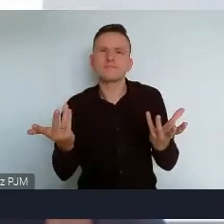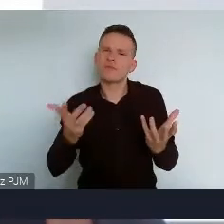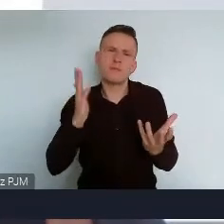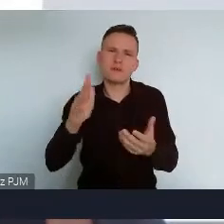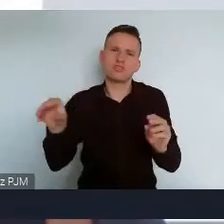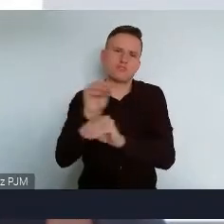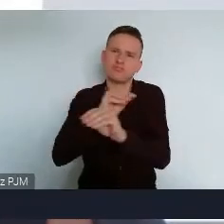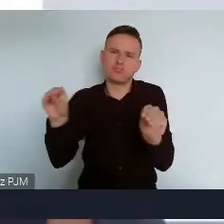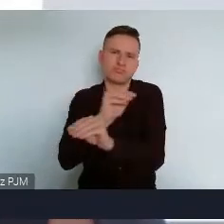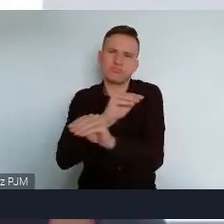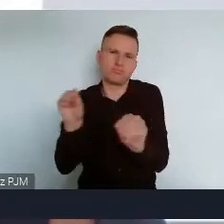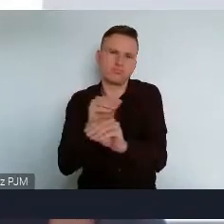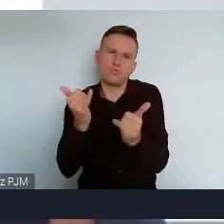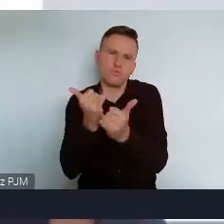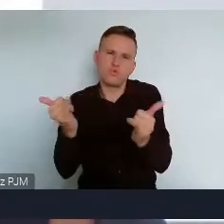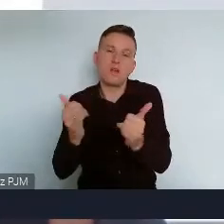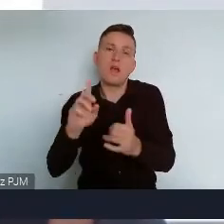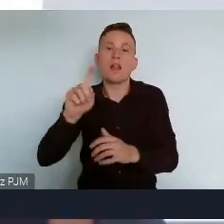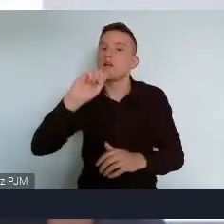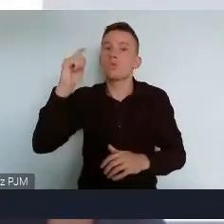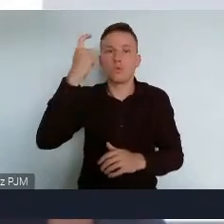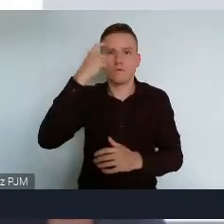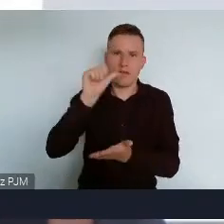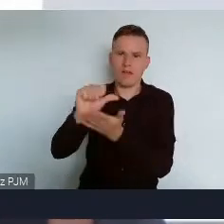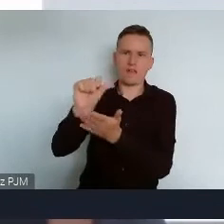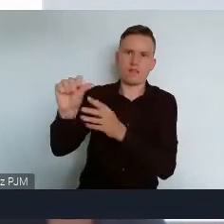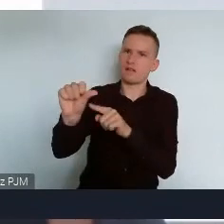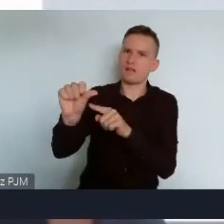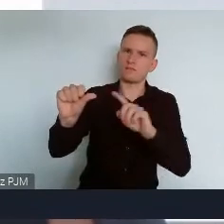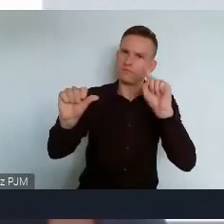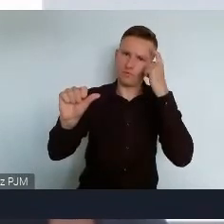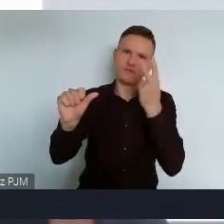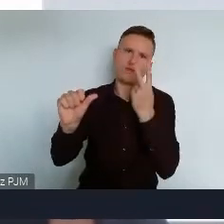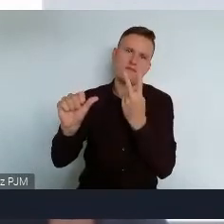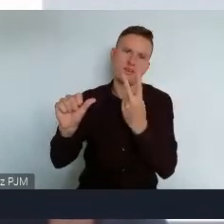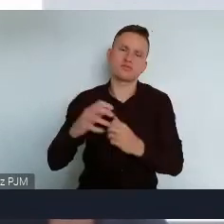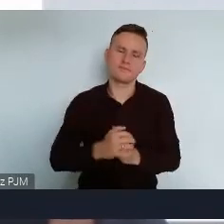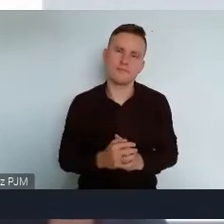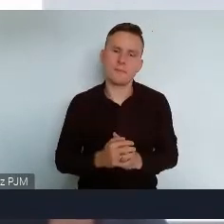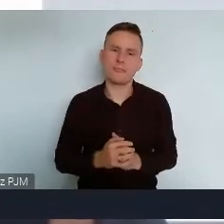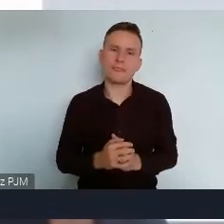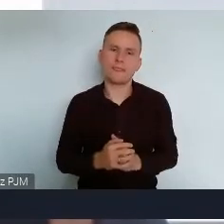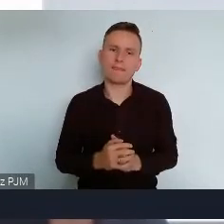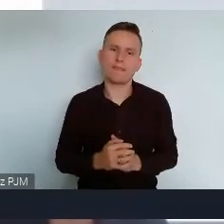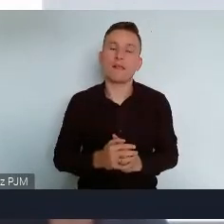ale ta jedenastka jest dla nas kluczowa. I cóż jeszcze mogę powiedzieć?